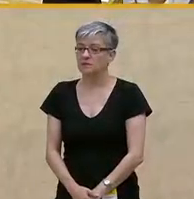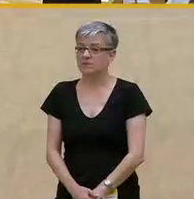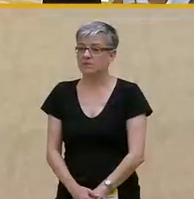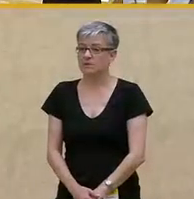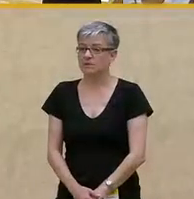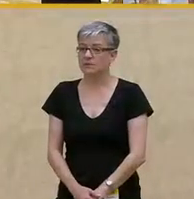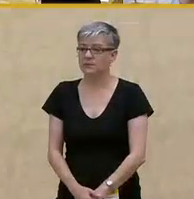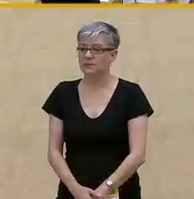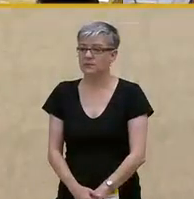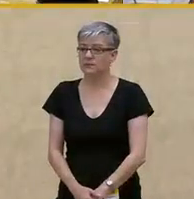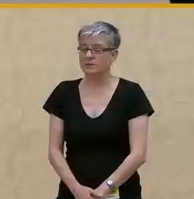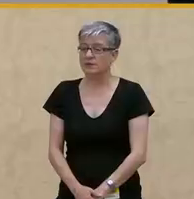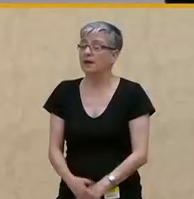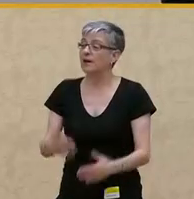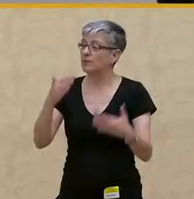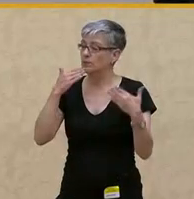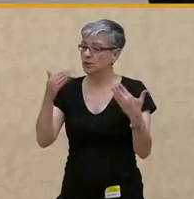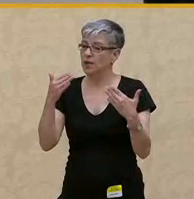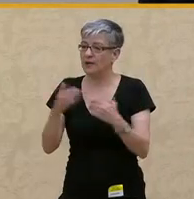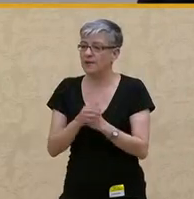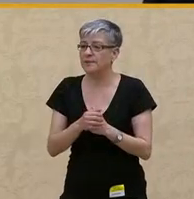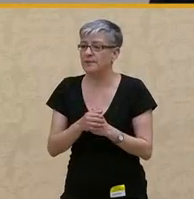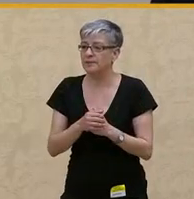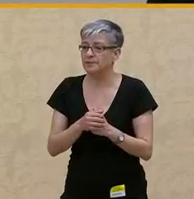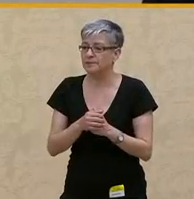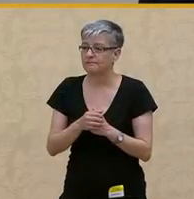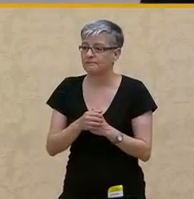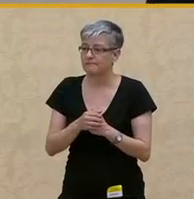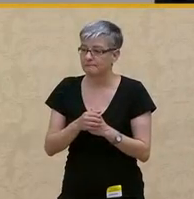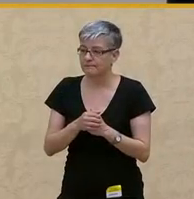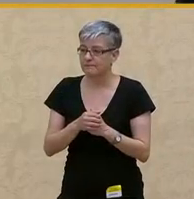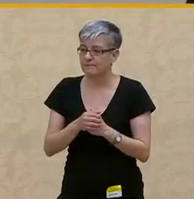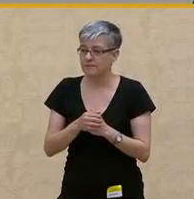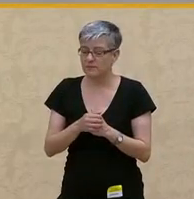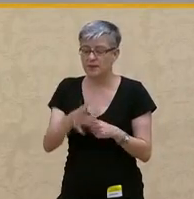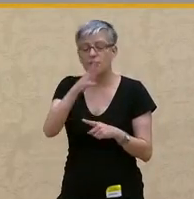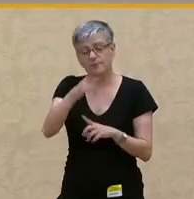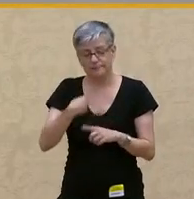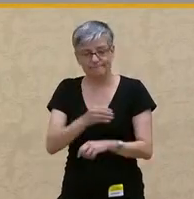Muchas gracias, diputado. Muy empoderador el mensaje,